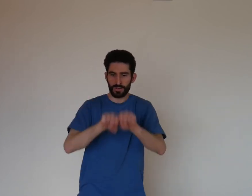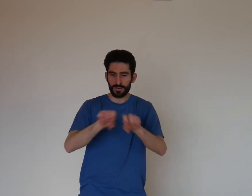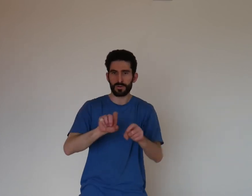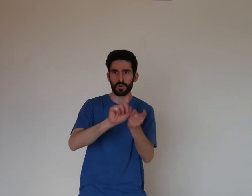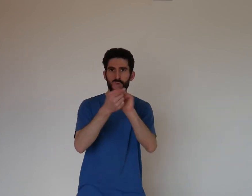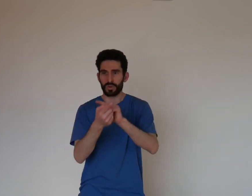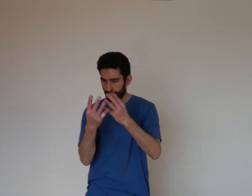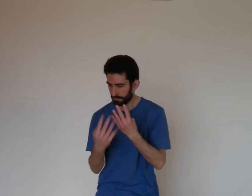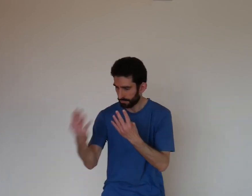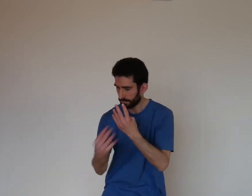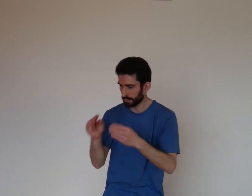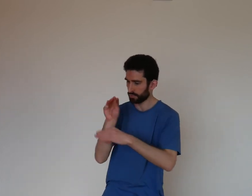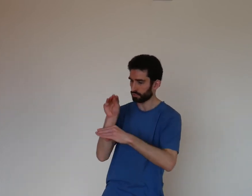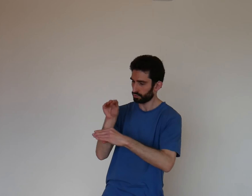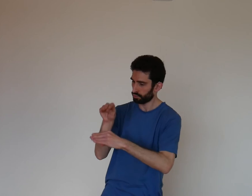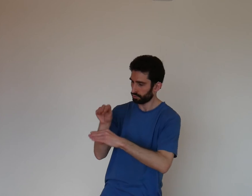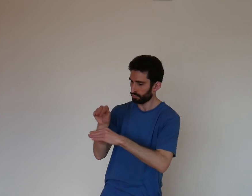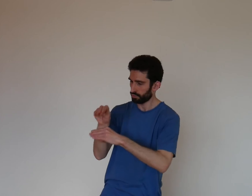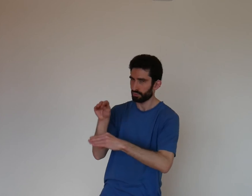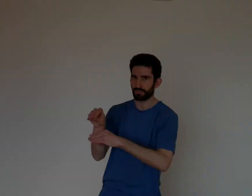et de fabriquer un engrais pour nourrir les plantes des champs.